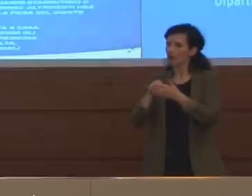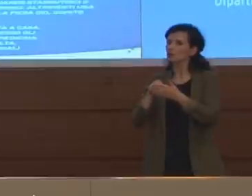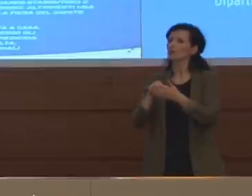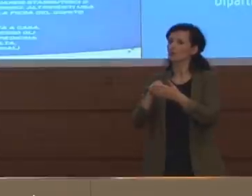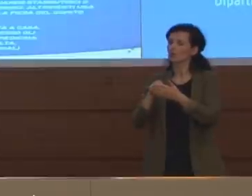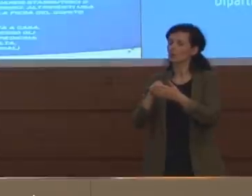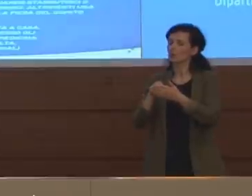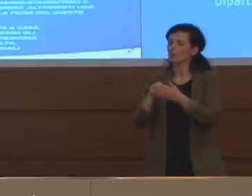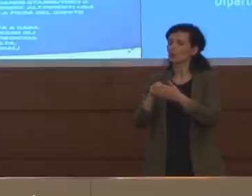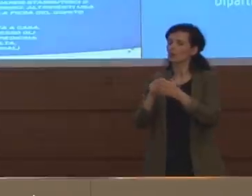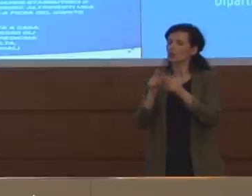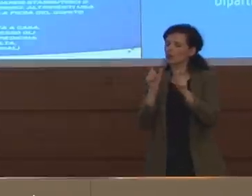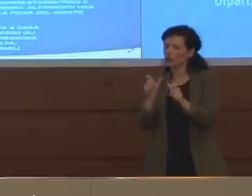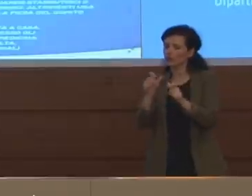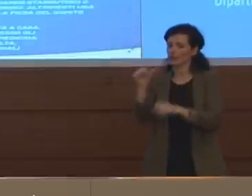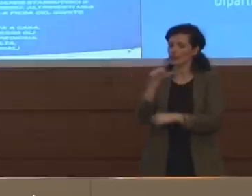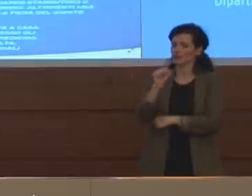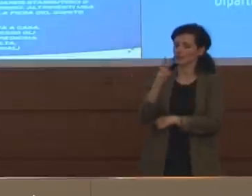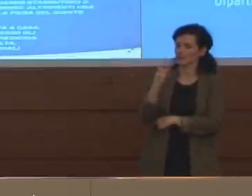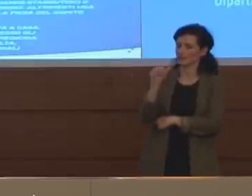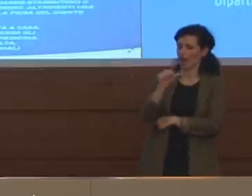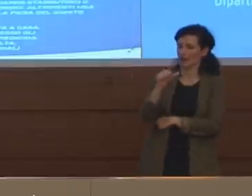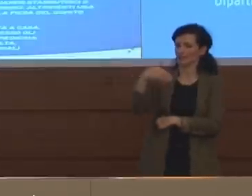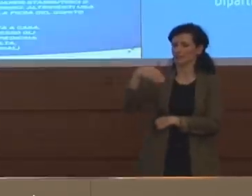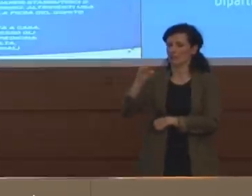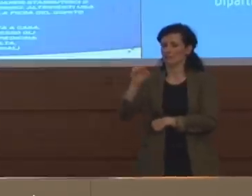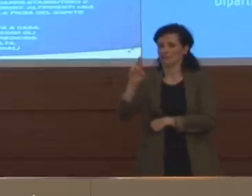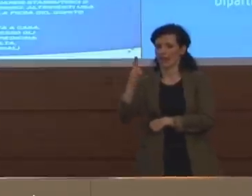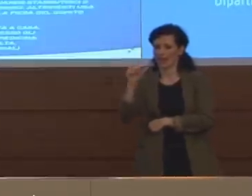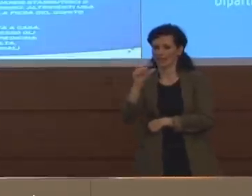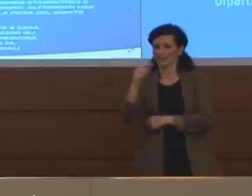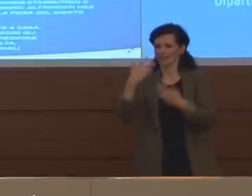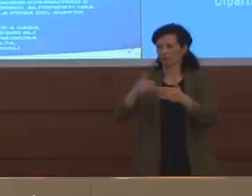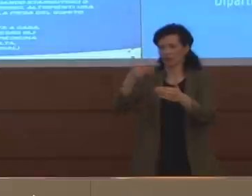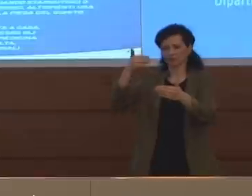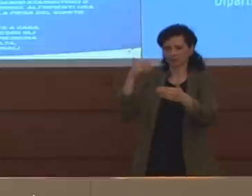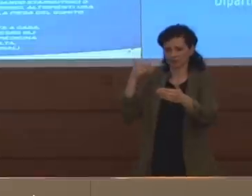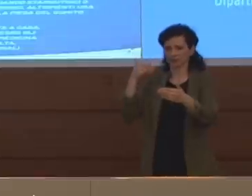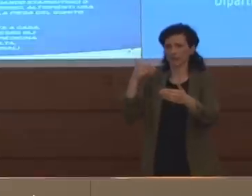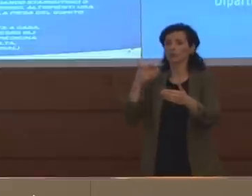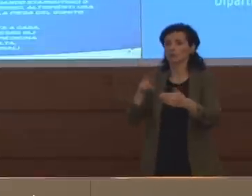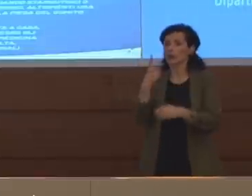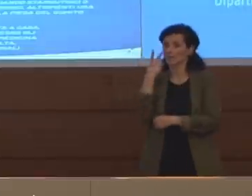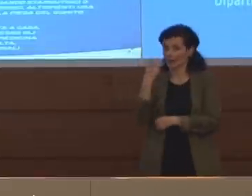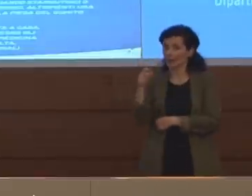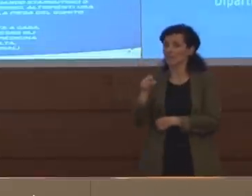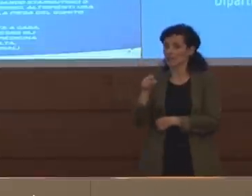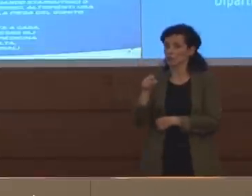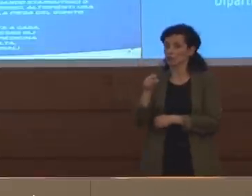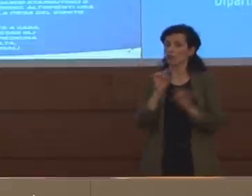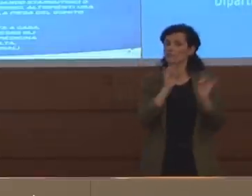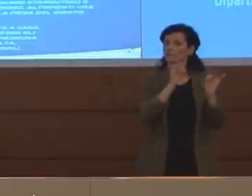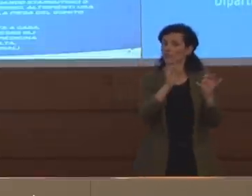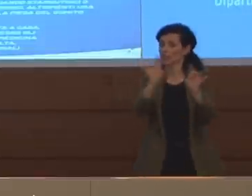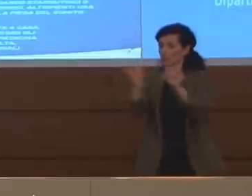sars, mers, eccetera. Quindi prevedeva la presenza di virus e di pandemia da virus.